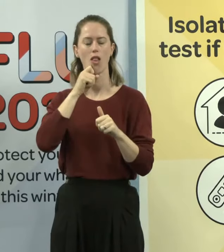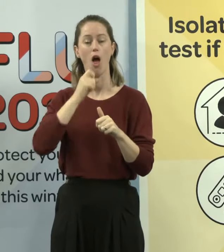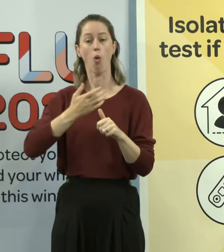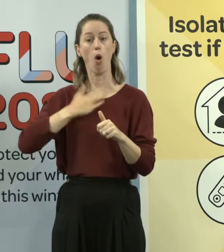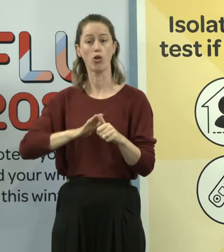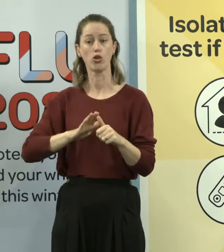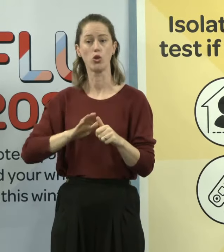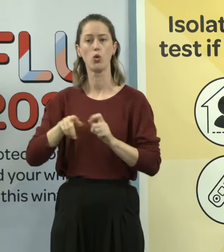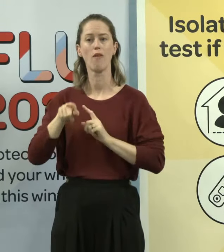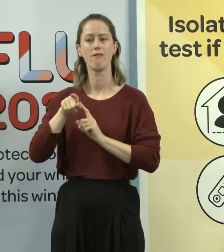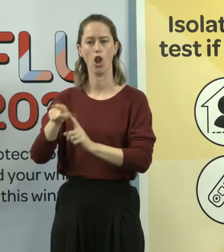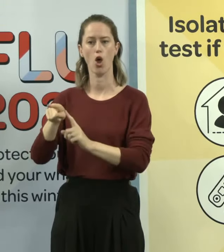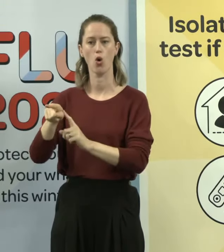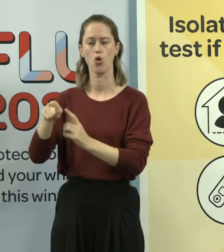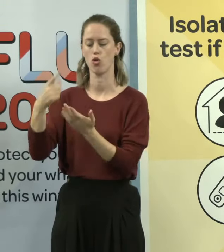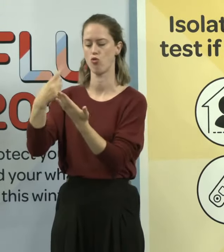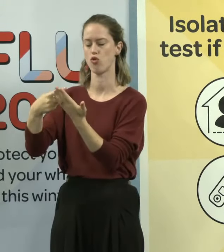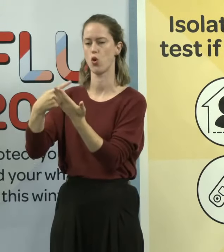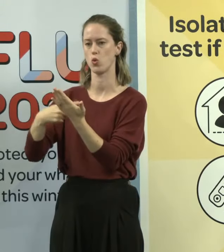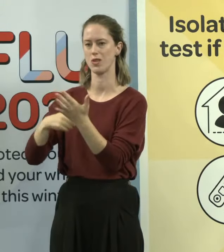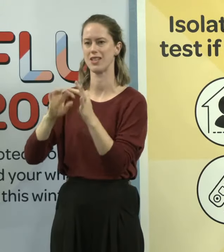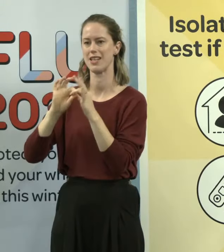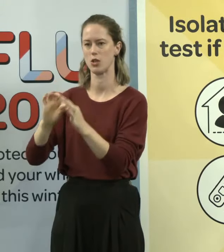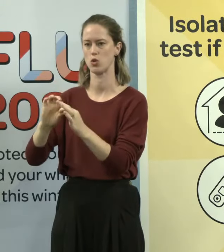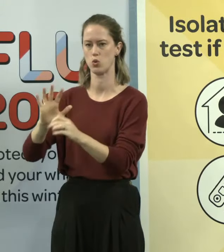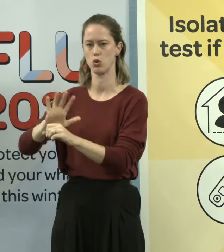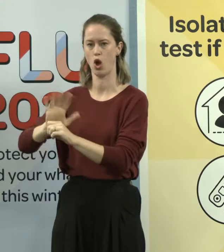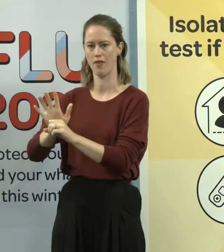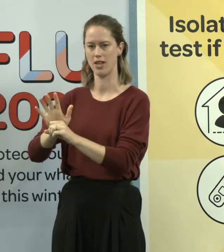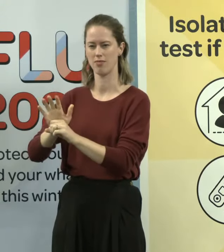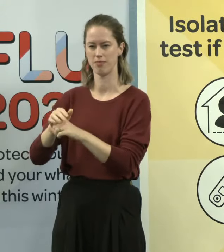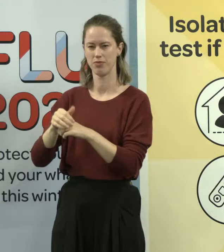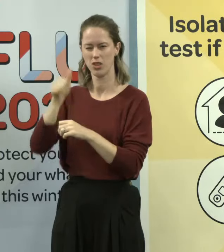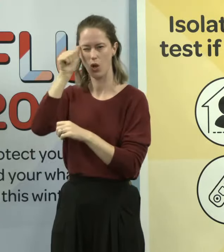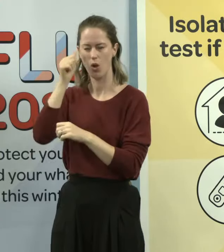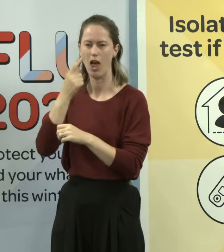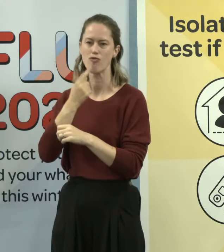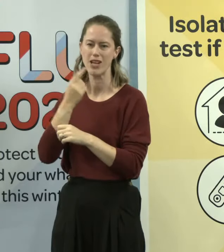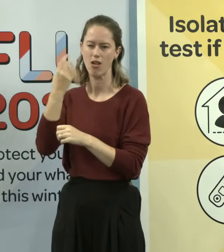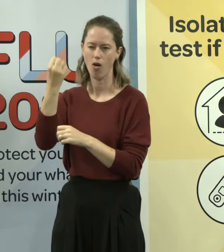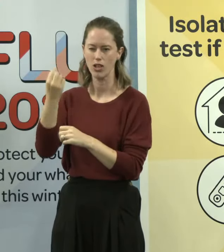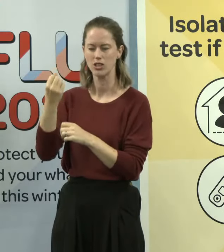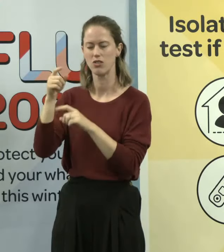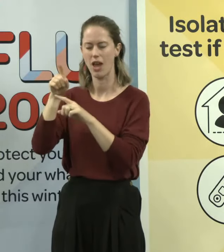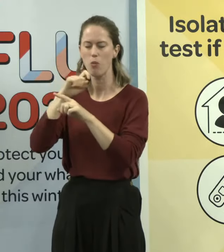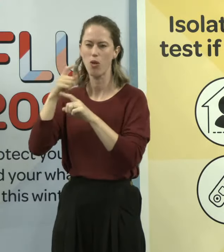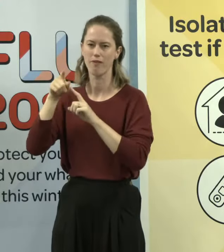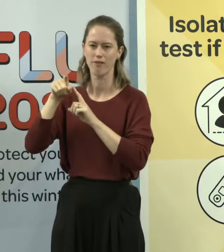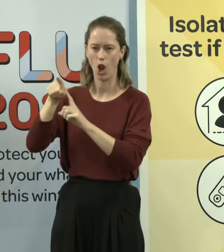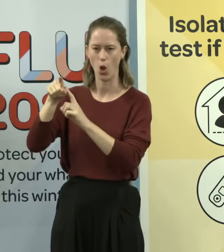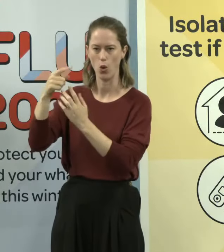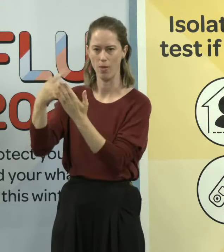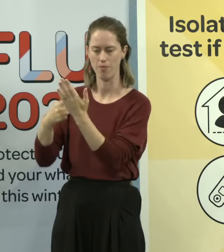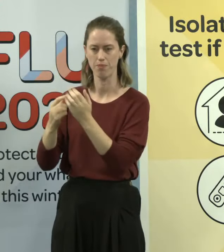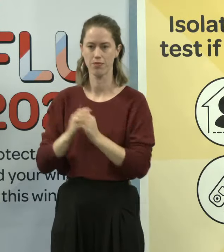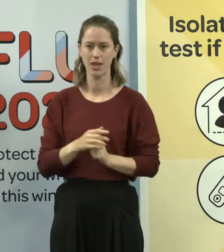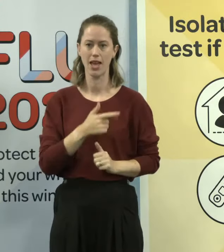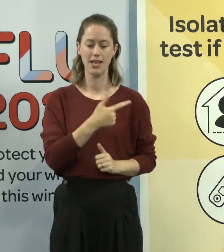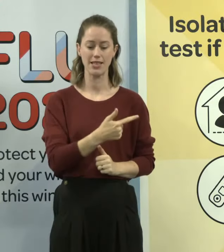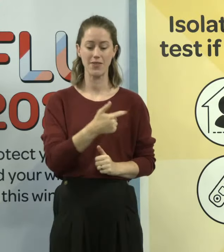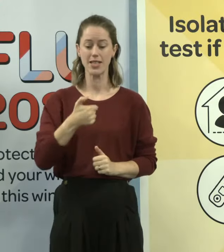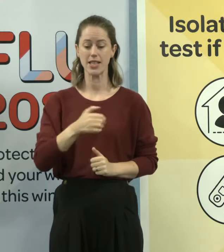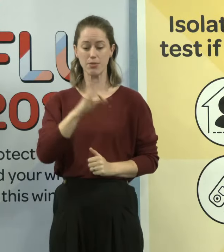it. E whakaatu ana ko te nuinga